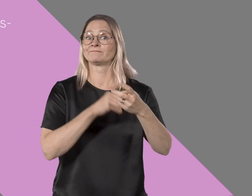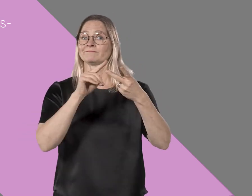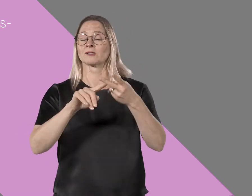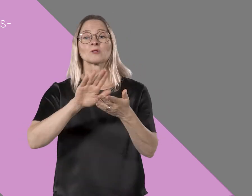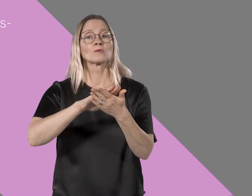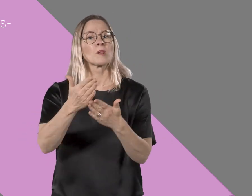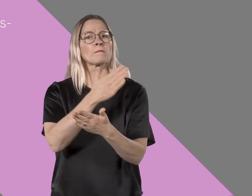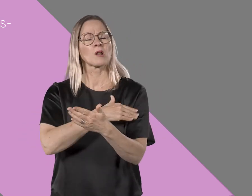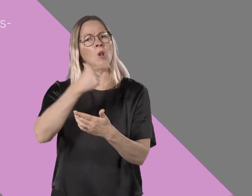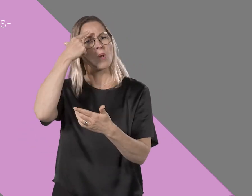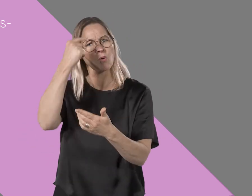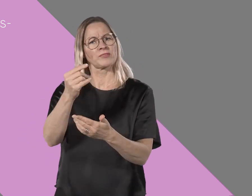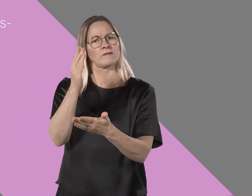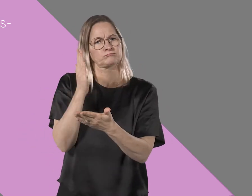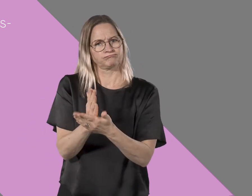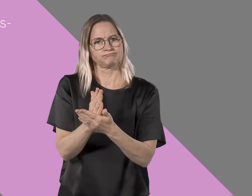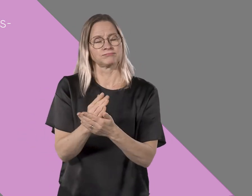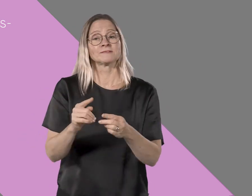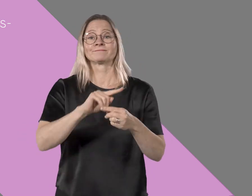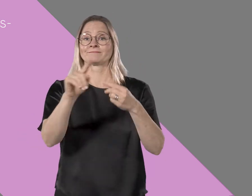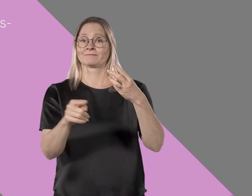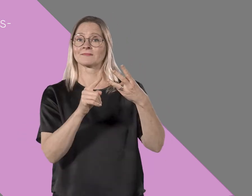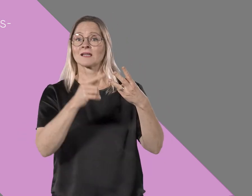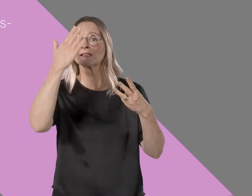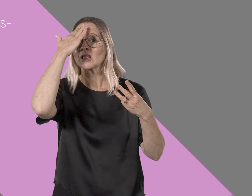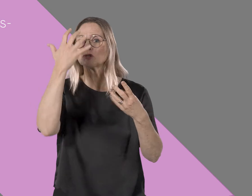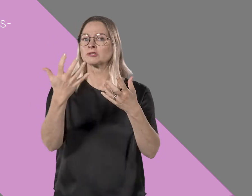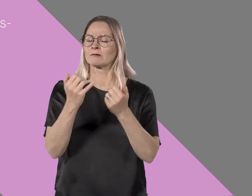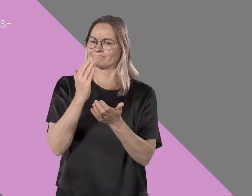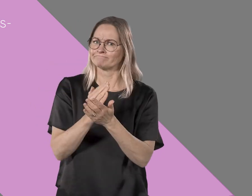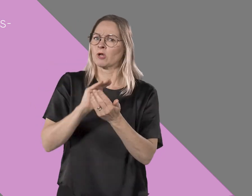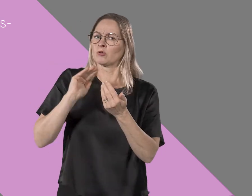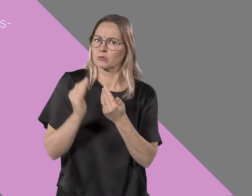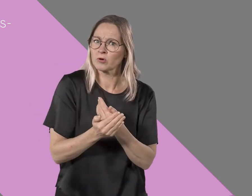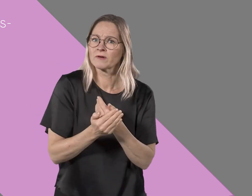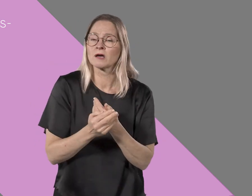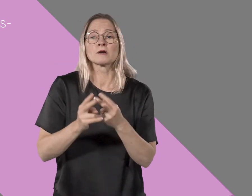tulkkauspalvelun luotettavuus, tiedonsaannin turvaaminen -